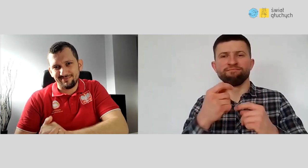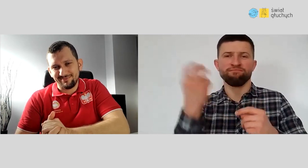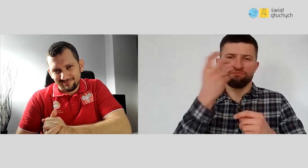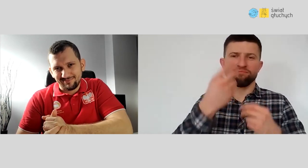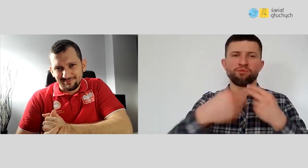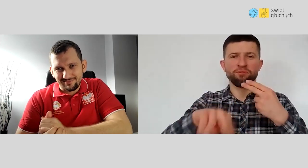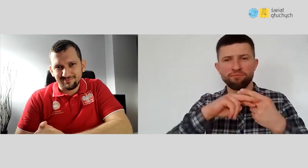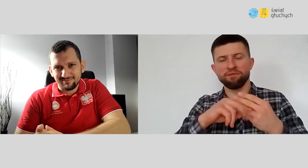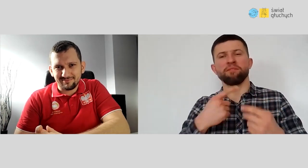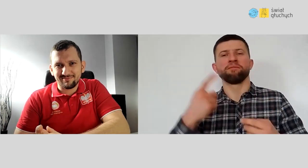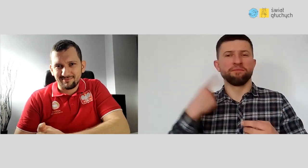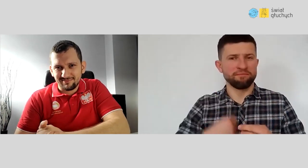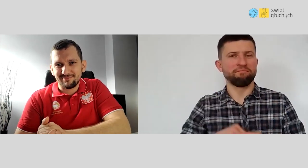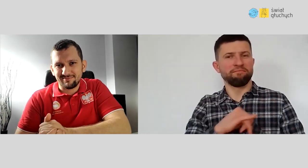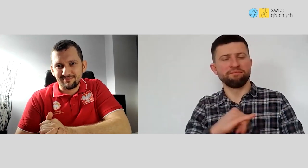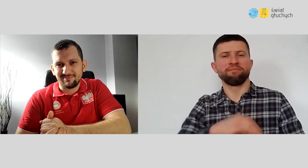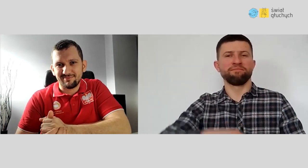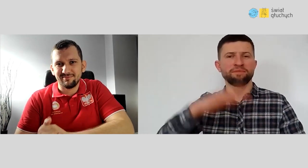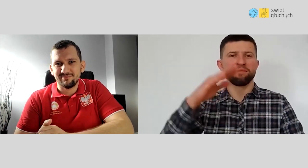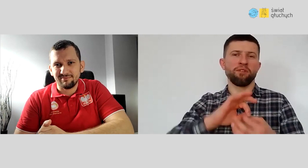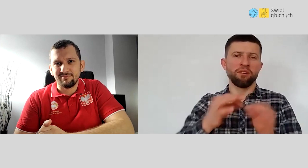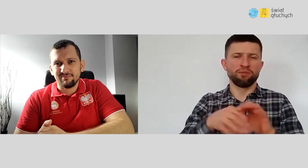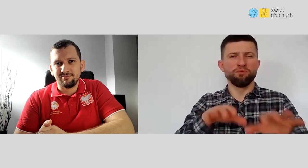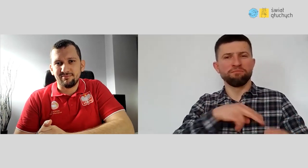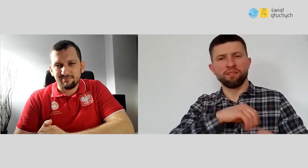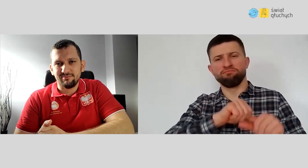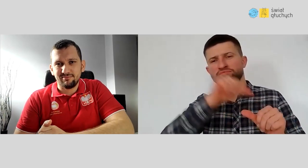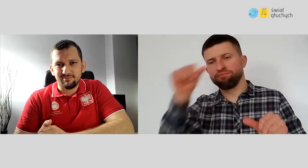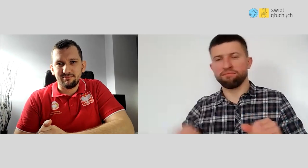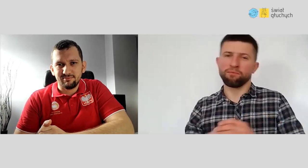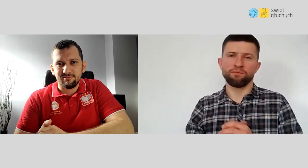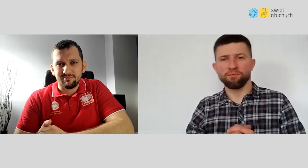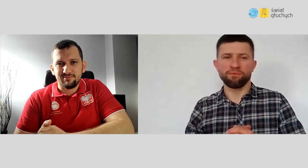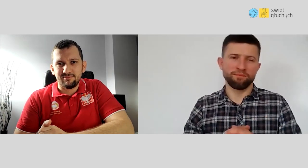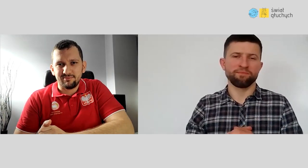Opowiadałeś ciekawe o swoim początku z pływaniem, o medalach.